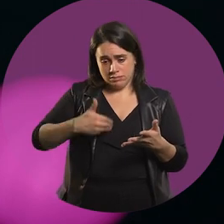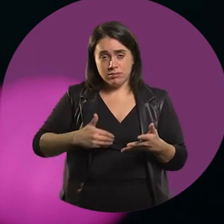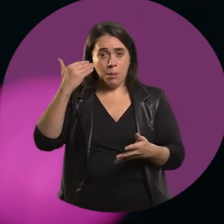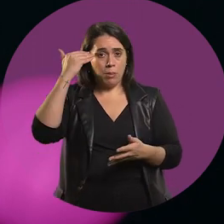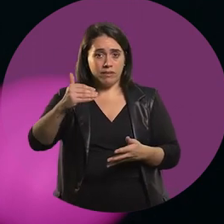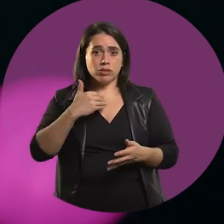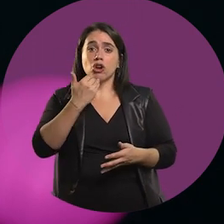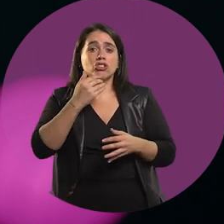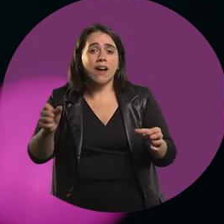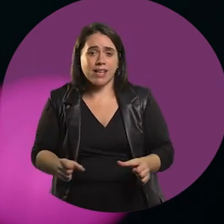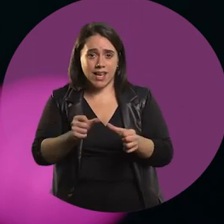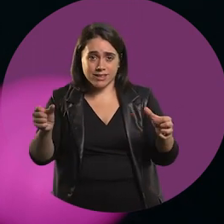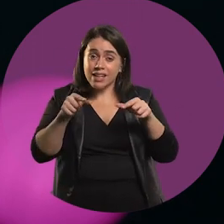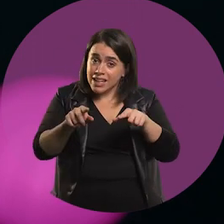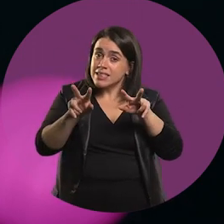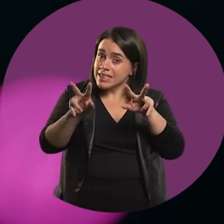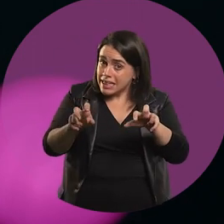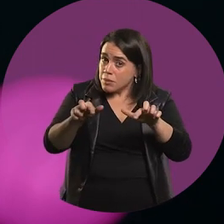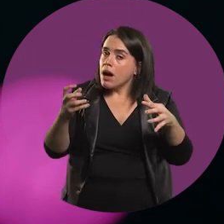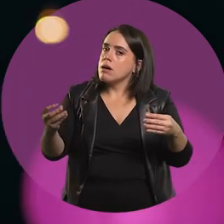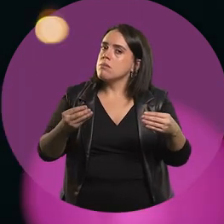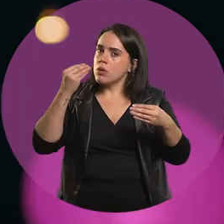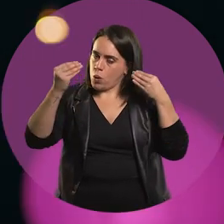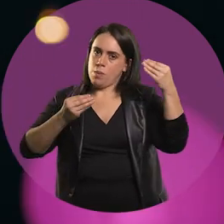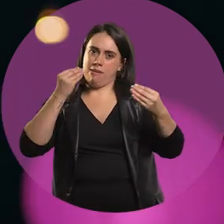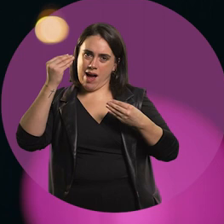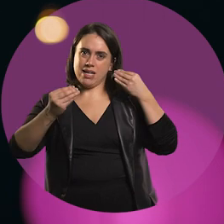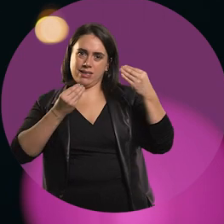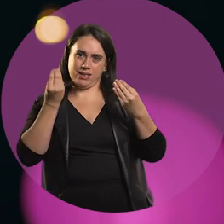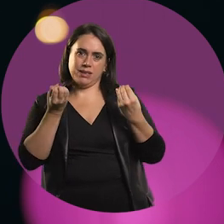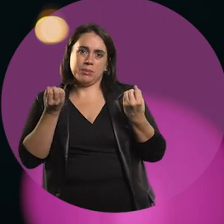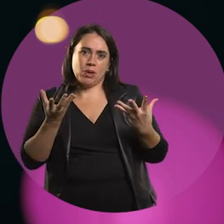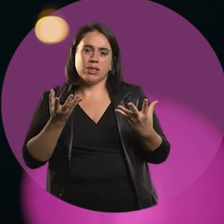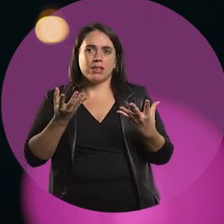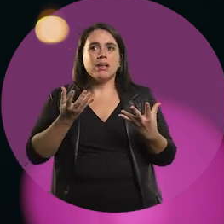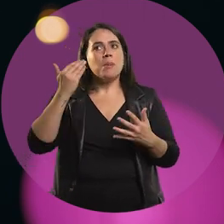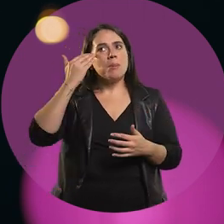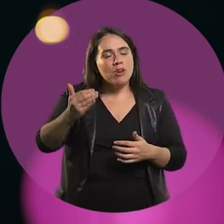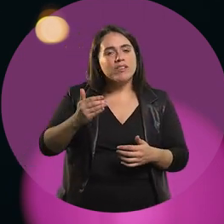Entonces, ese es un tema también, la formación más afectiva